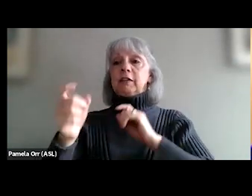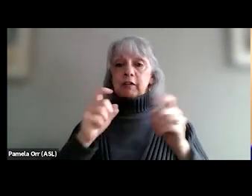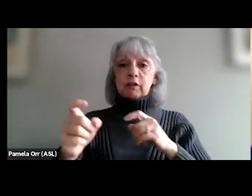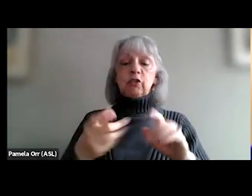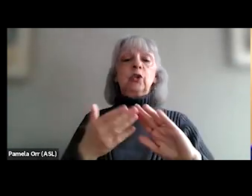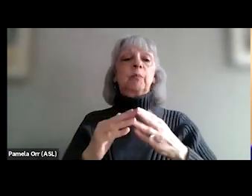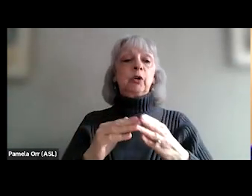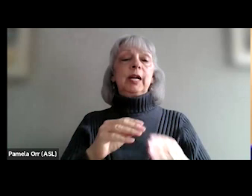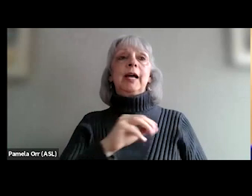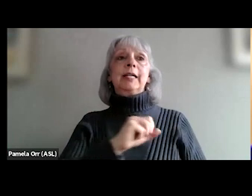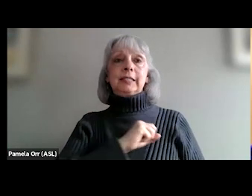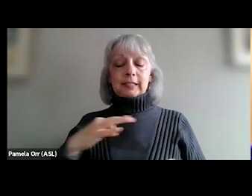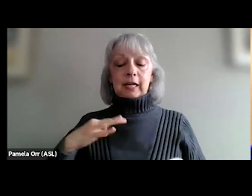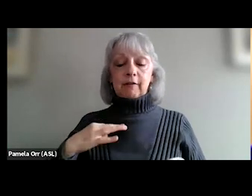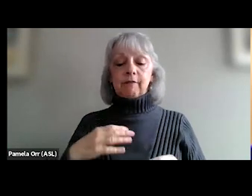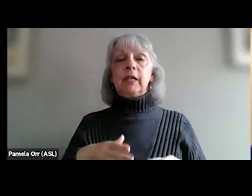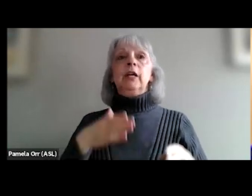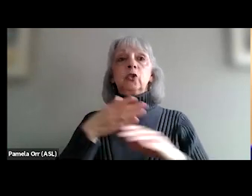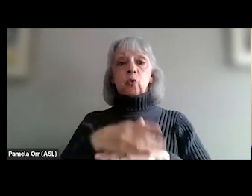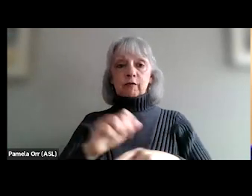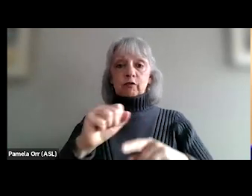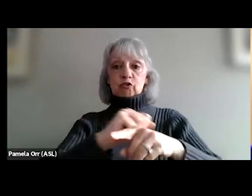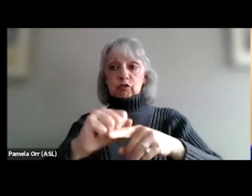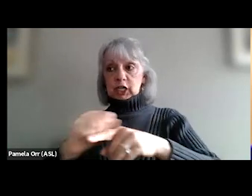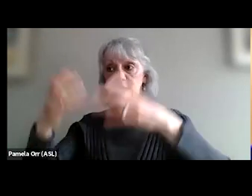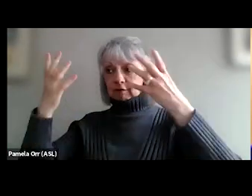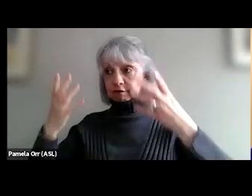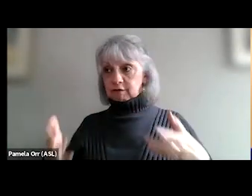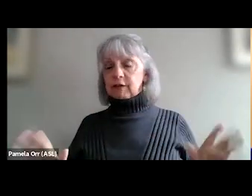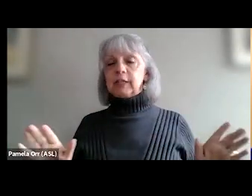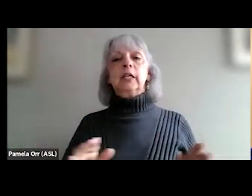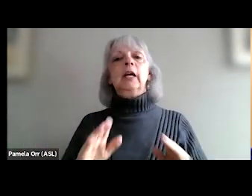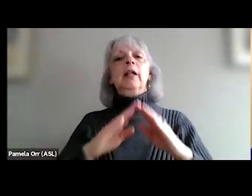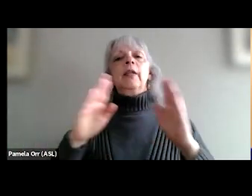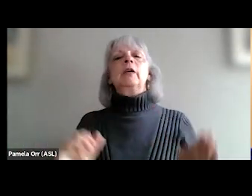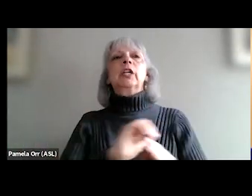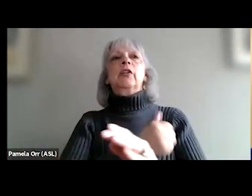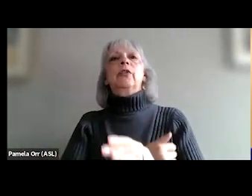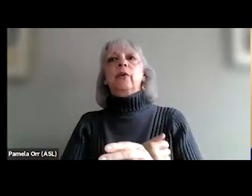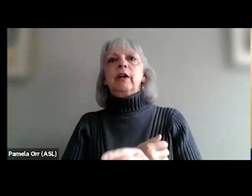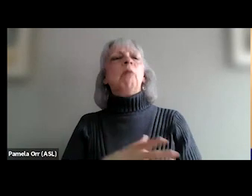Después de algún tiempo de capacitación y de brindar los recursos a los residentes, la autoridad de vivienda se adhirió al modelo que estábamos tratando de implementar.